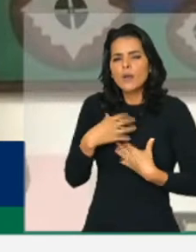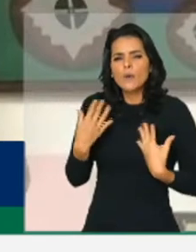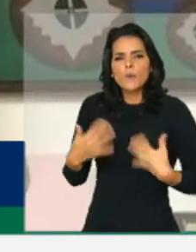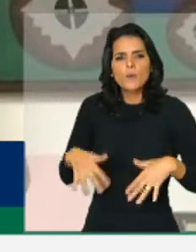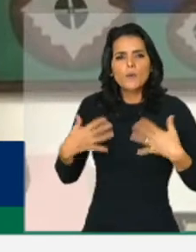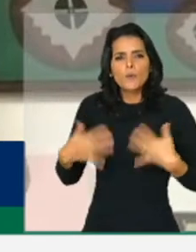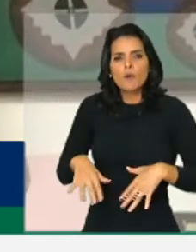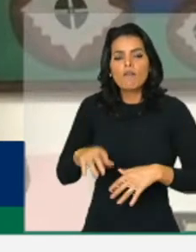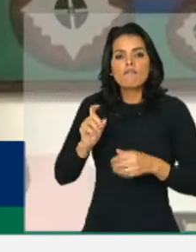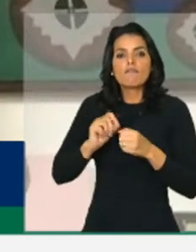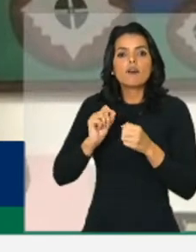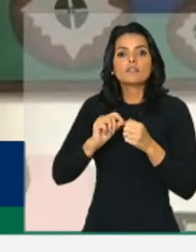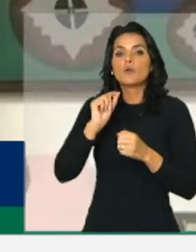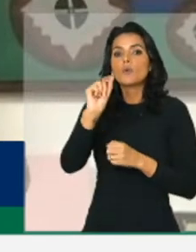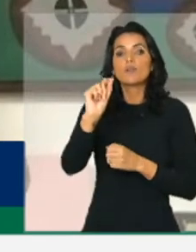O RECONHECIMENTO... EM QUE PRECISAM TER CUMPRIDA A LEI